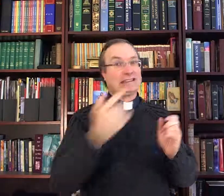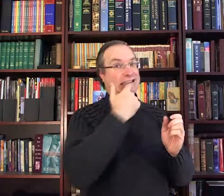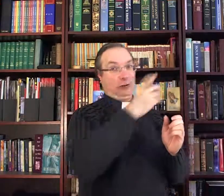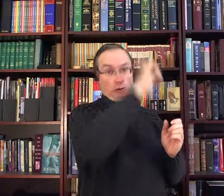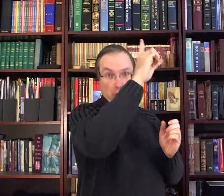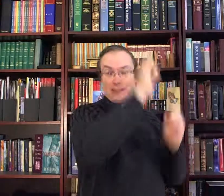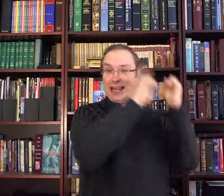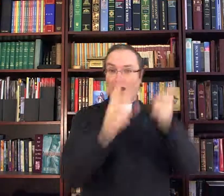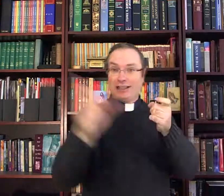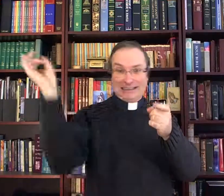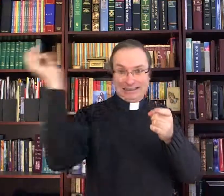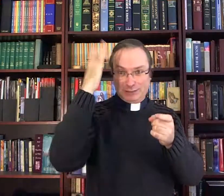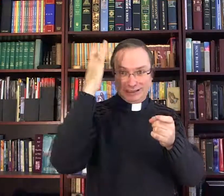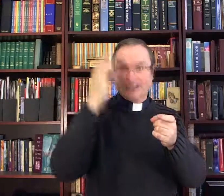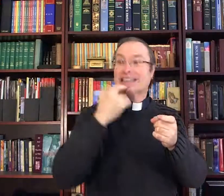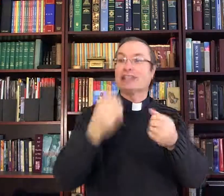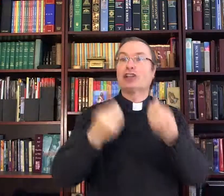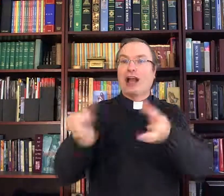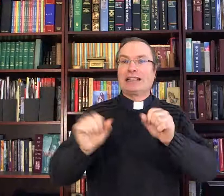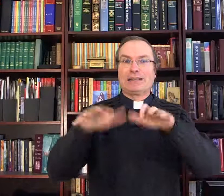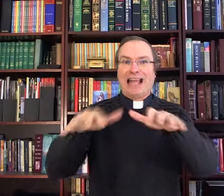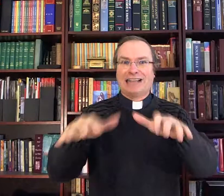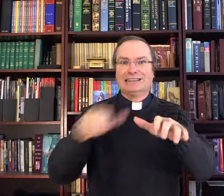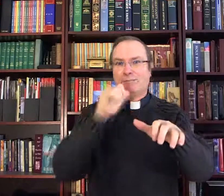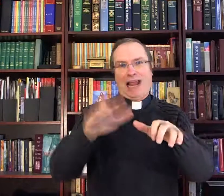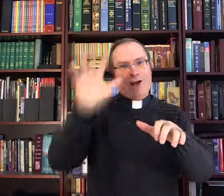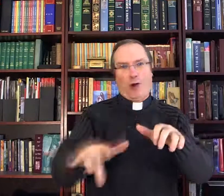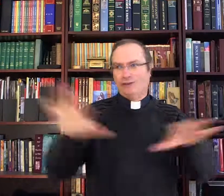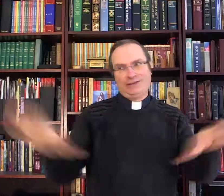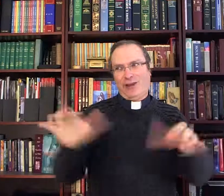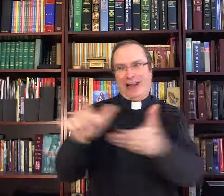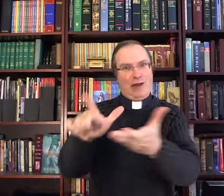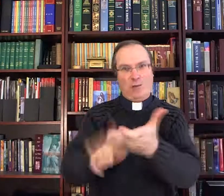Si Dieu donne l'Esprit et les miracles, ce n’est pas à cause des oeuvres de la loi,